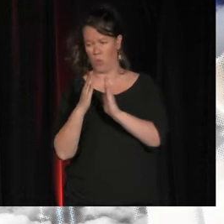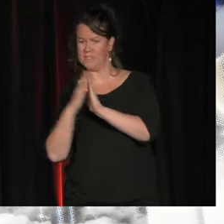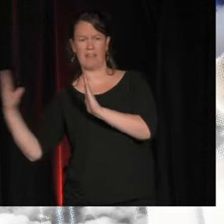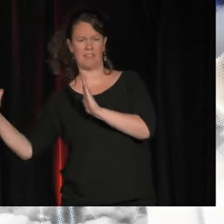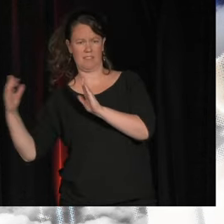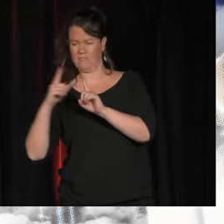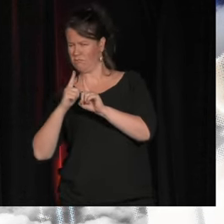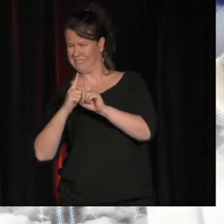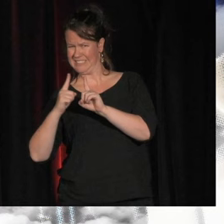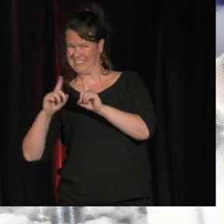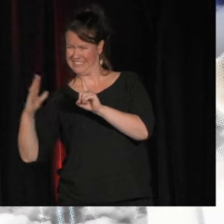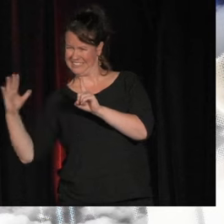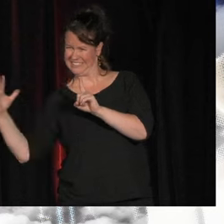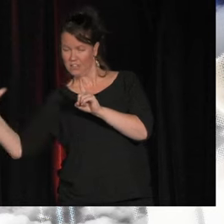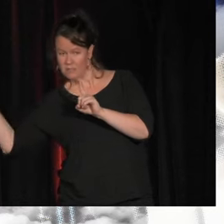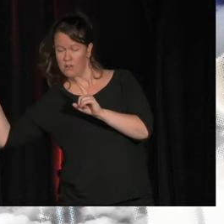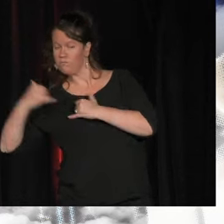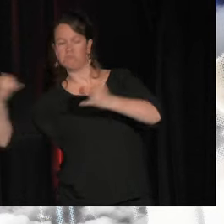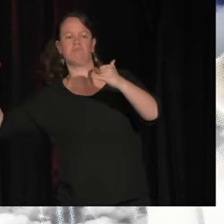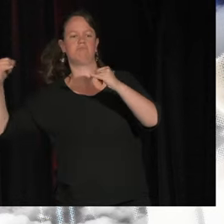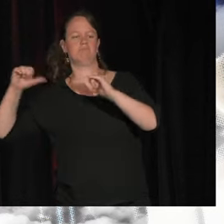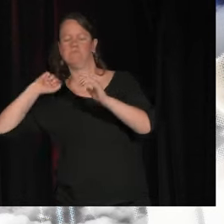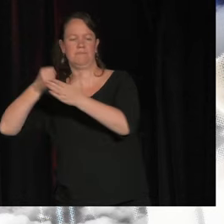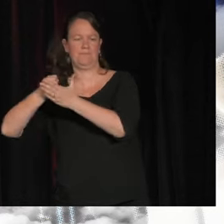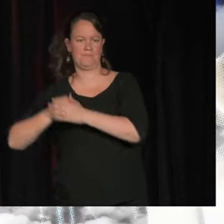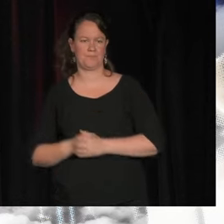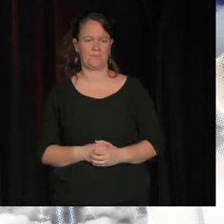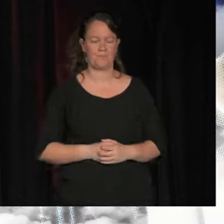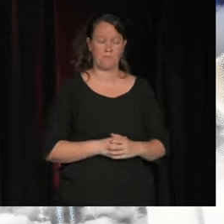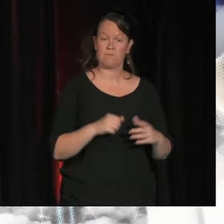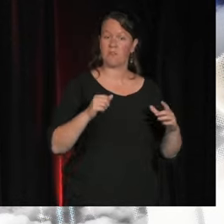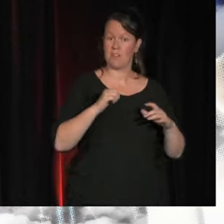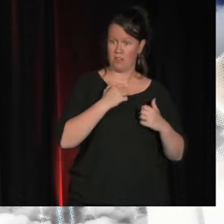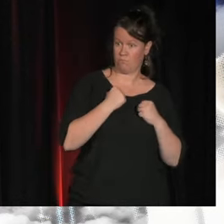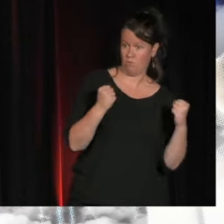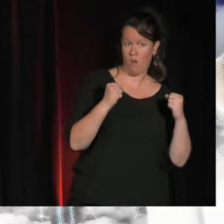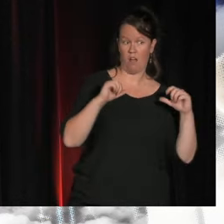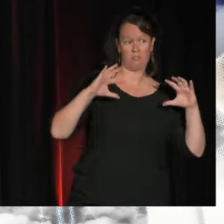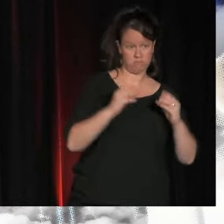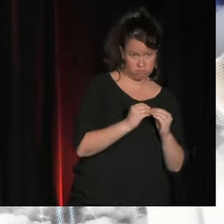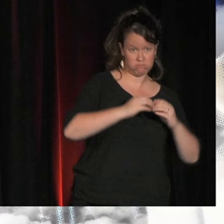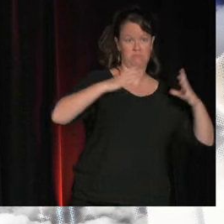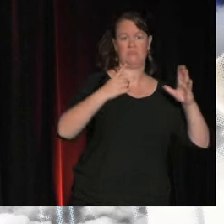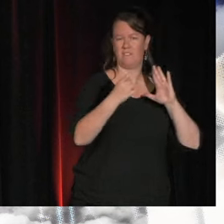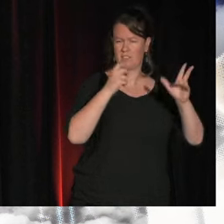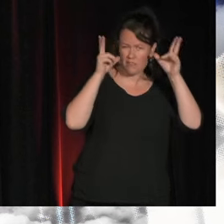Ça, les pouvoirs à cooldown, ça vient littéralement de Diablo. On est d'accord que c'est vraiment C'est WoW, plus. C'est WoW.